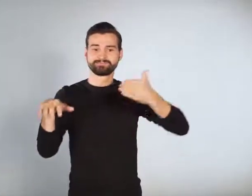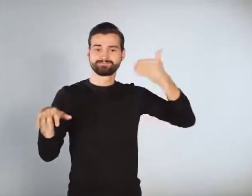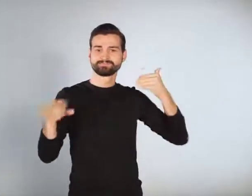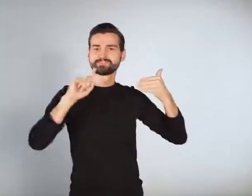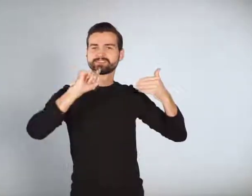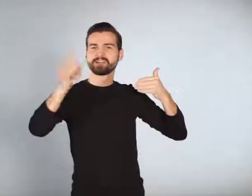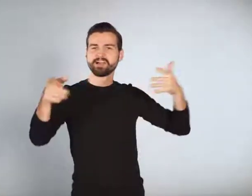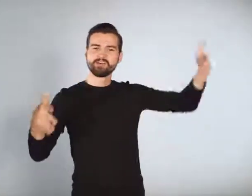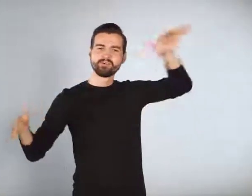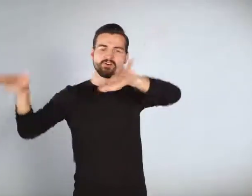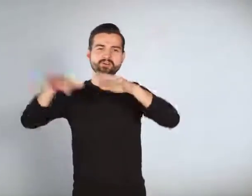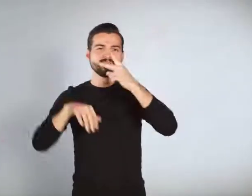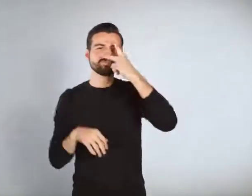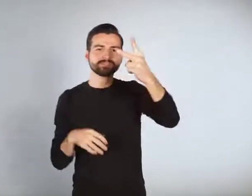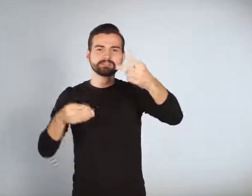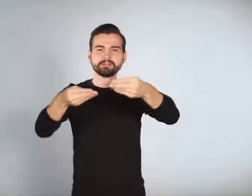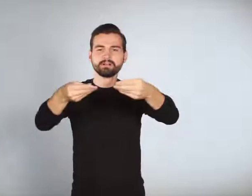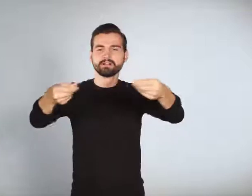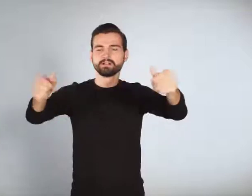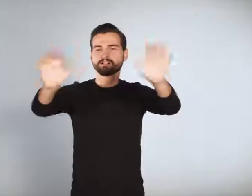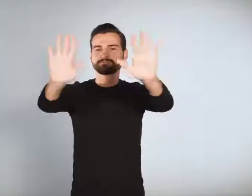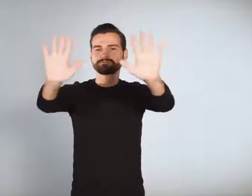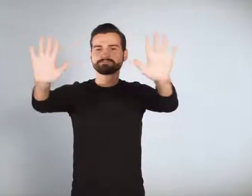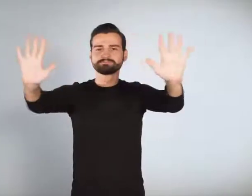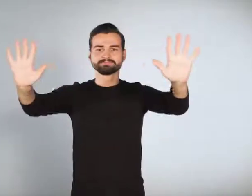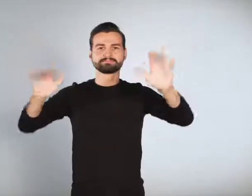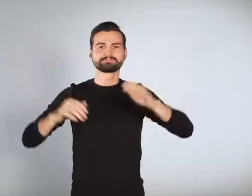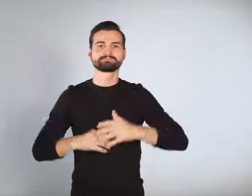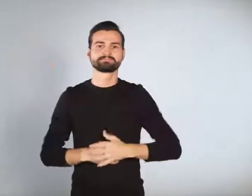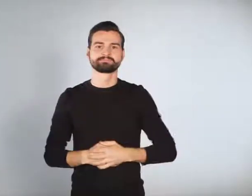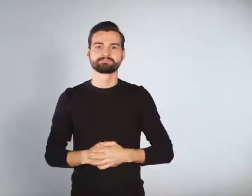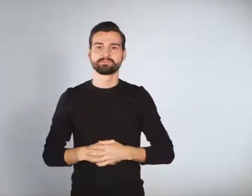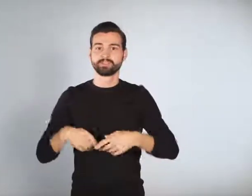легкая дымка окутывает гористые дали.